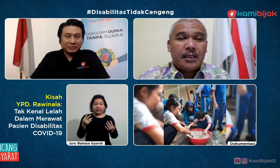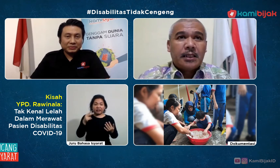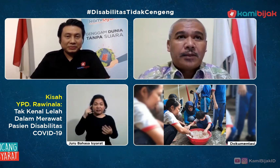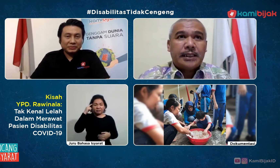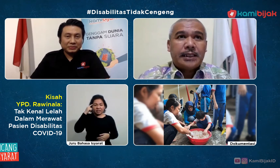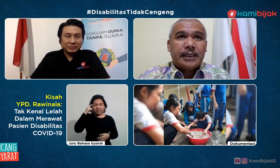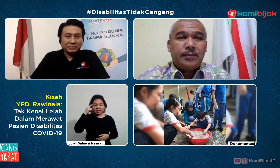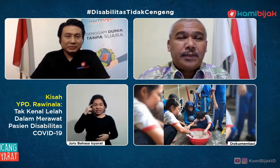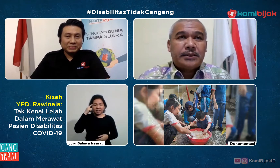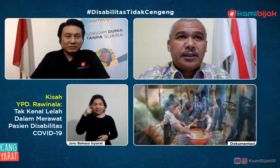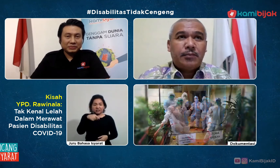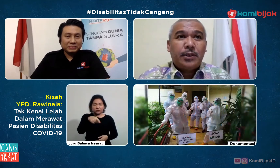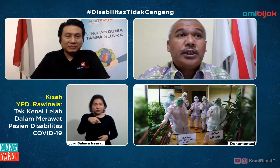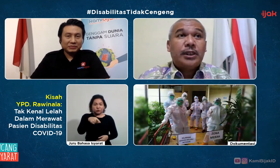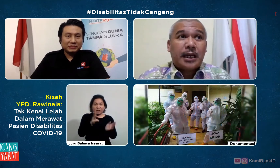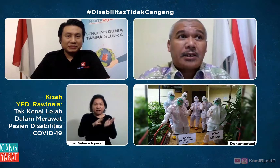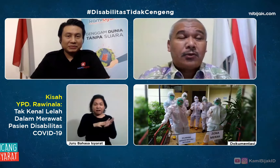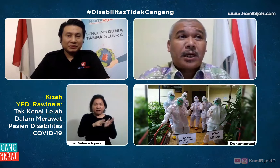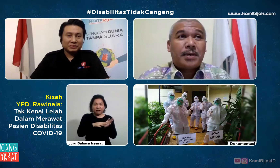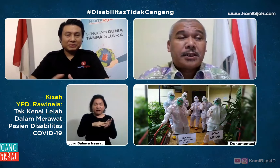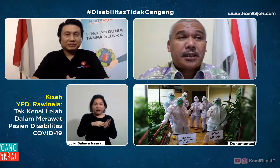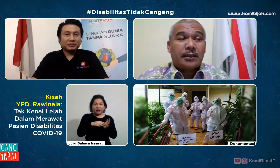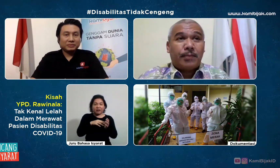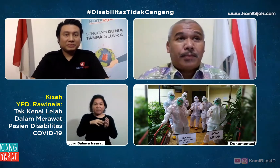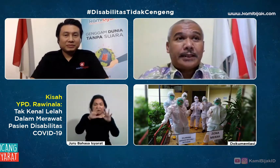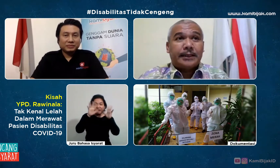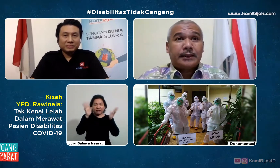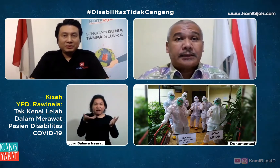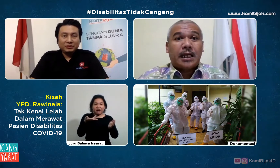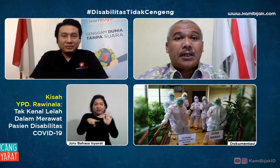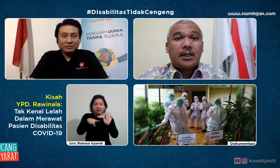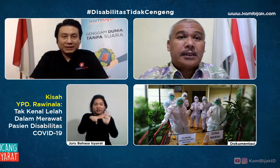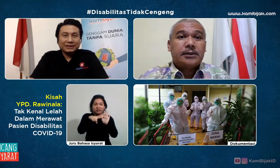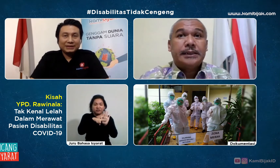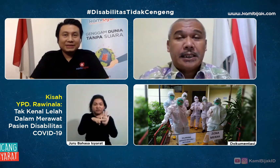kebanyakan masih mengucilkan orang masih ada panik ketakutan dan sebagainya